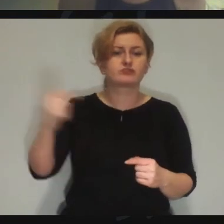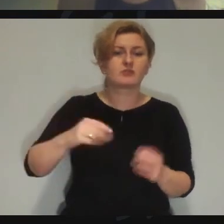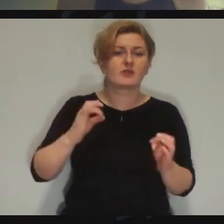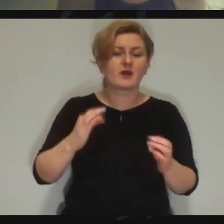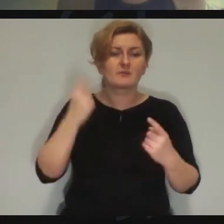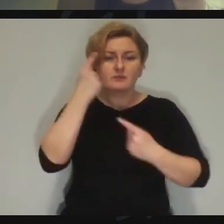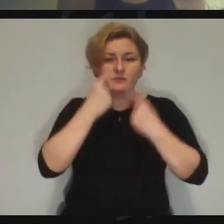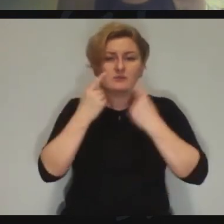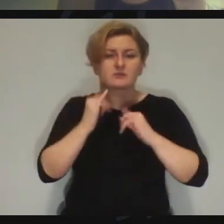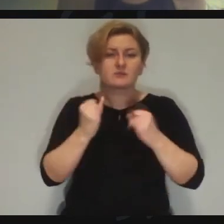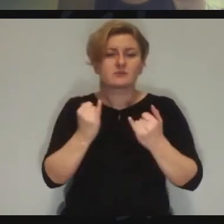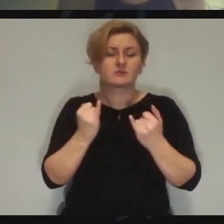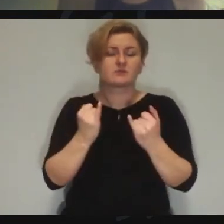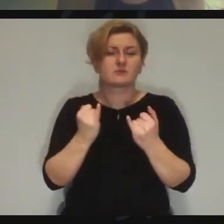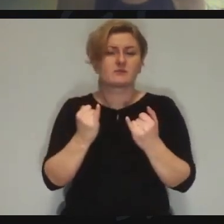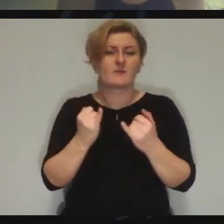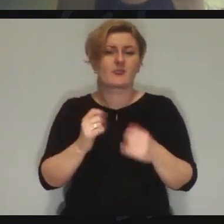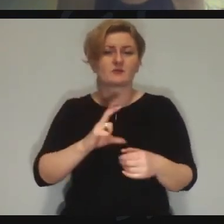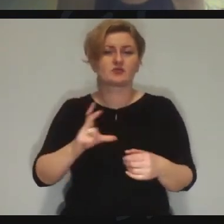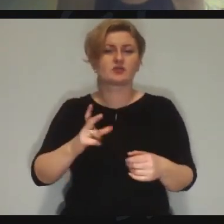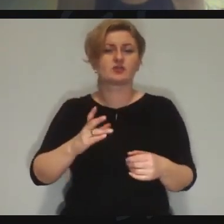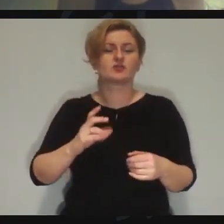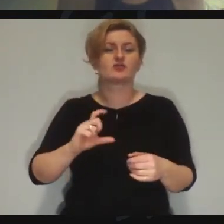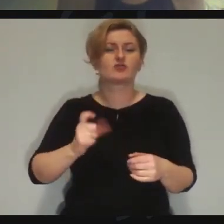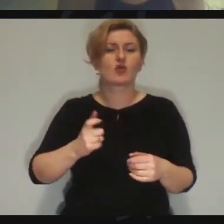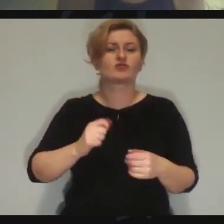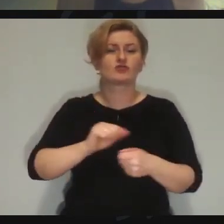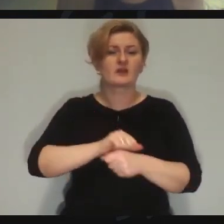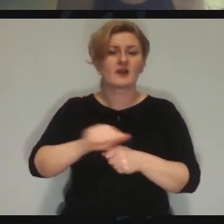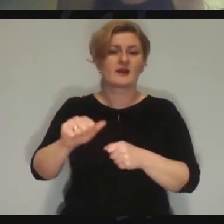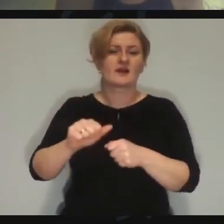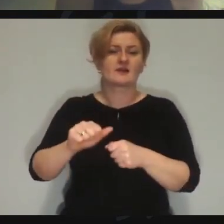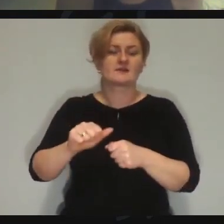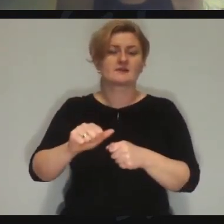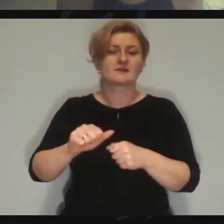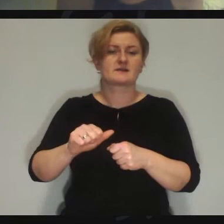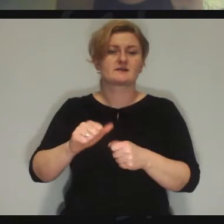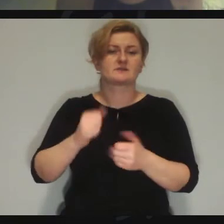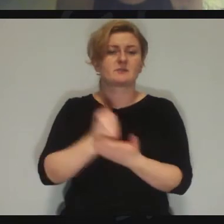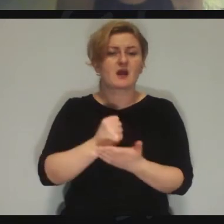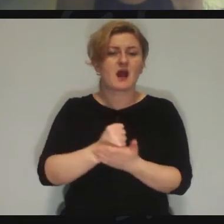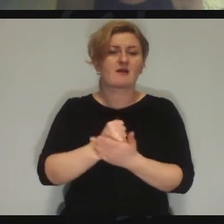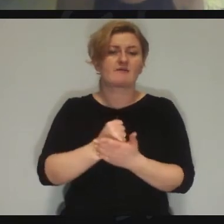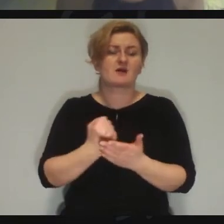i czy mamy do przepracowania konkretne rzeczy w grupie.